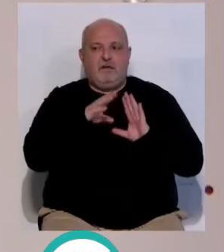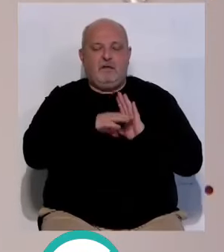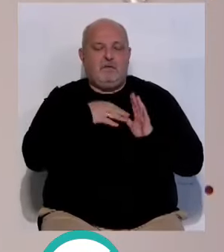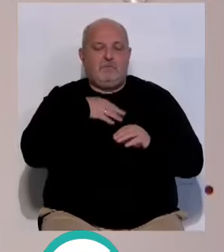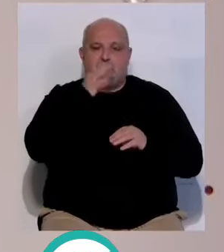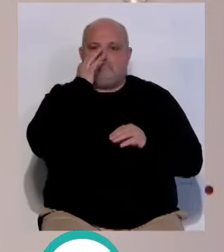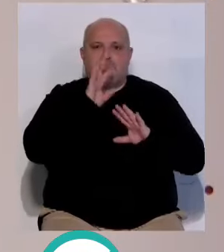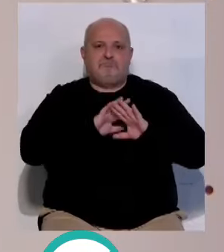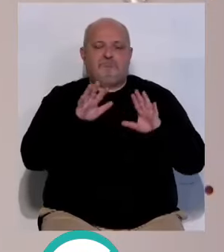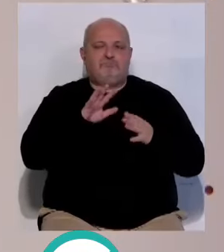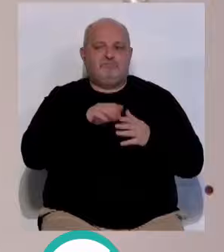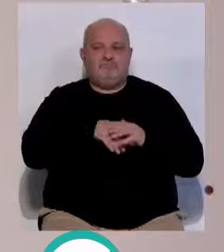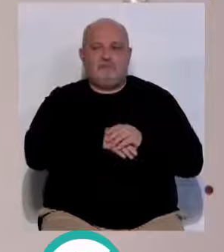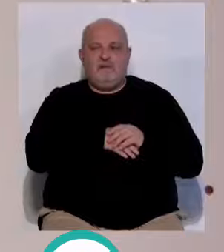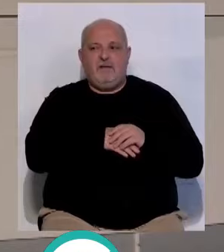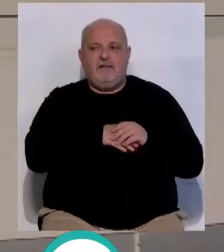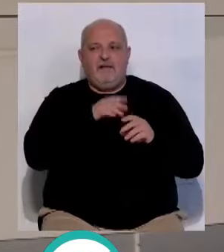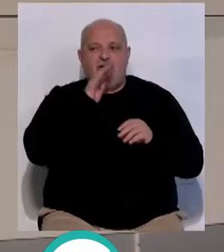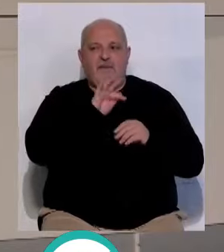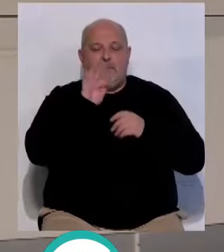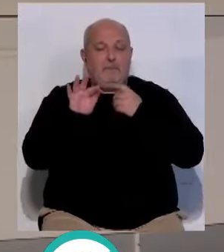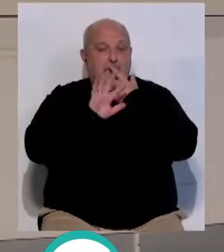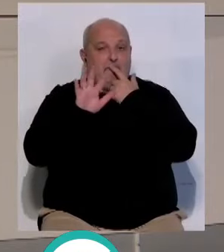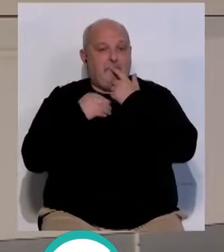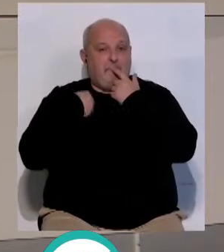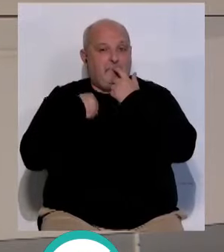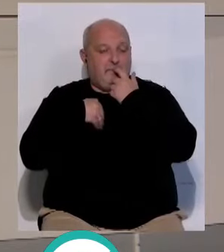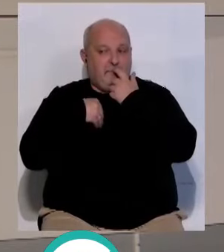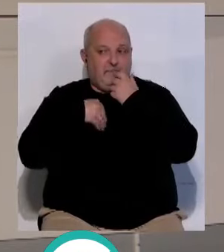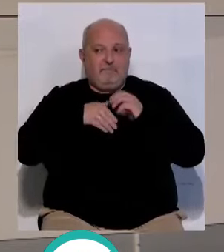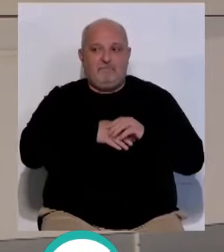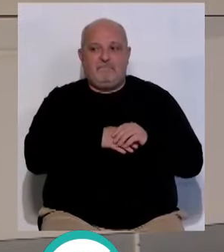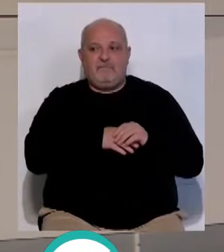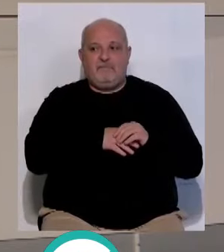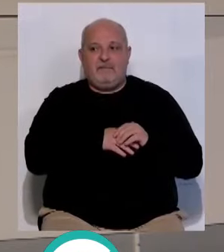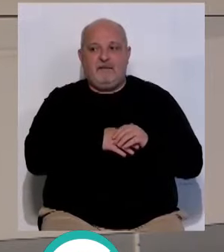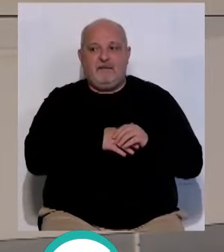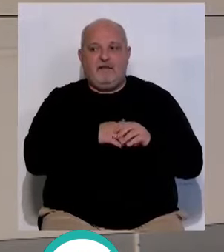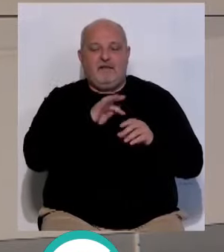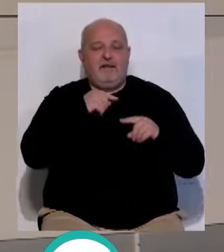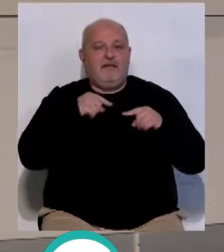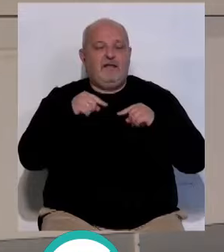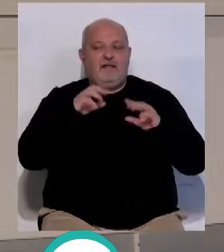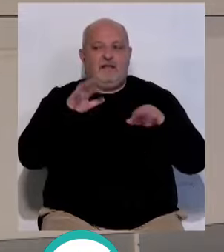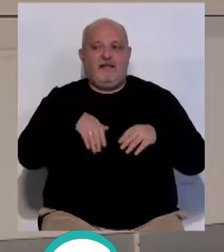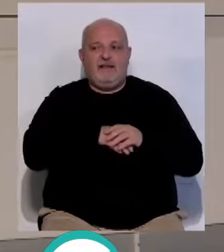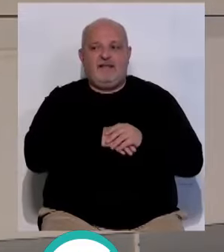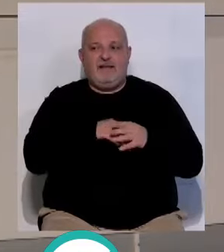vale Te está portando bien Vamos a continuación a ver imágenes del M Sergio González técnico del